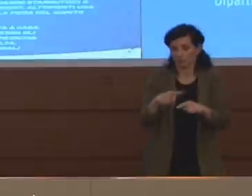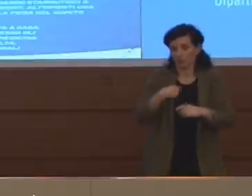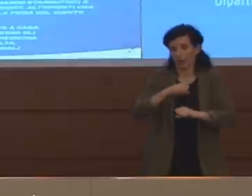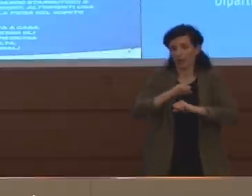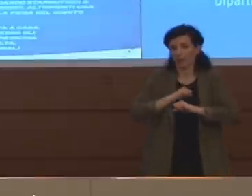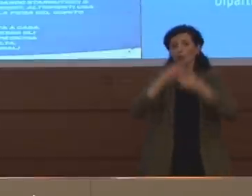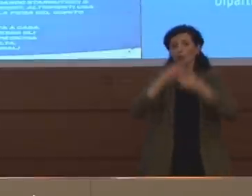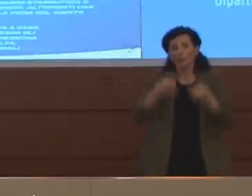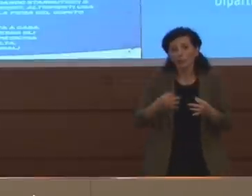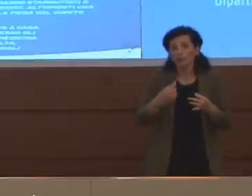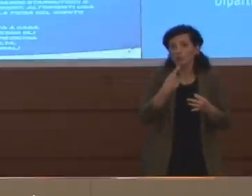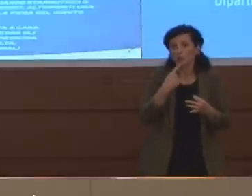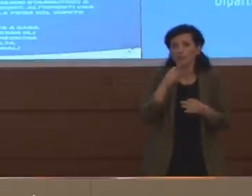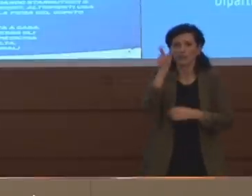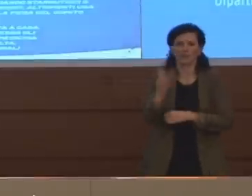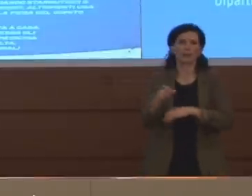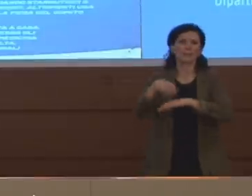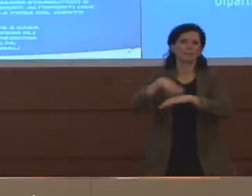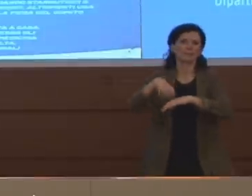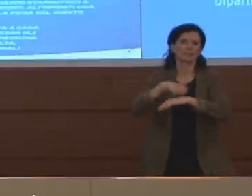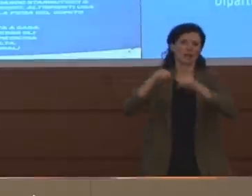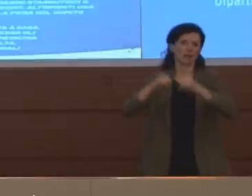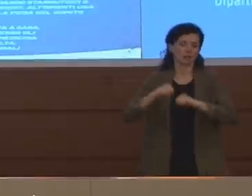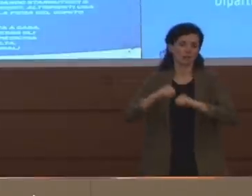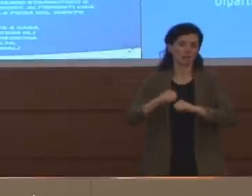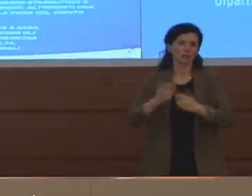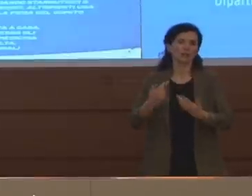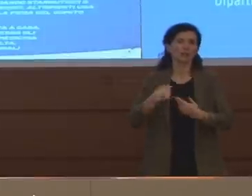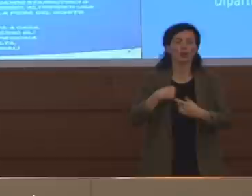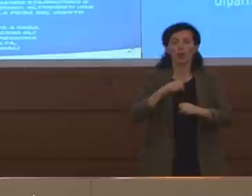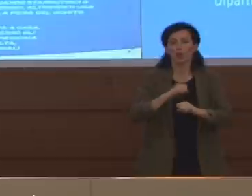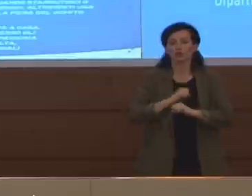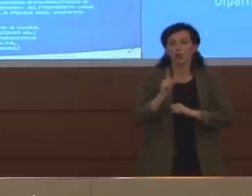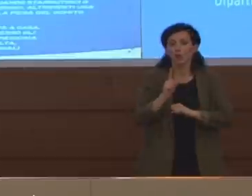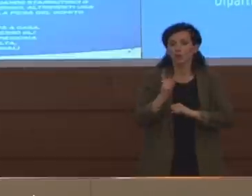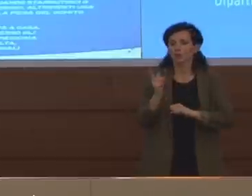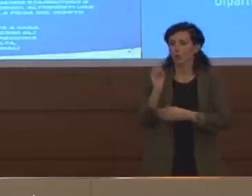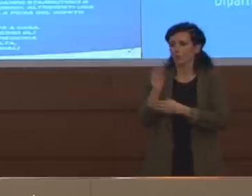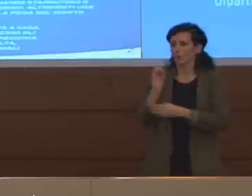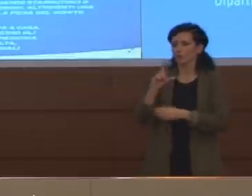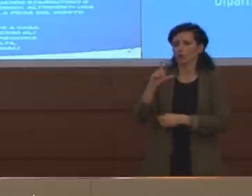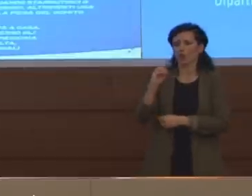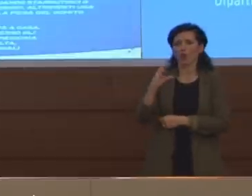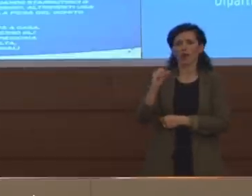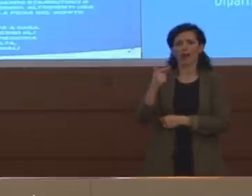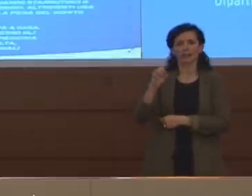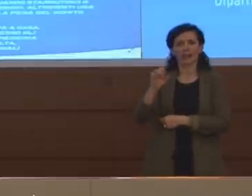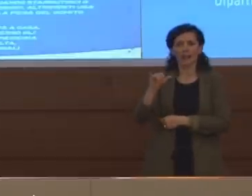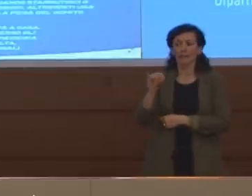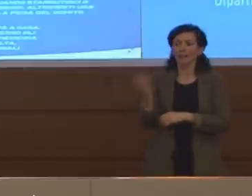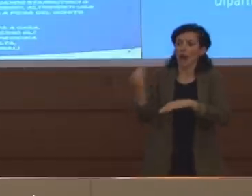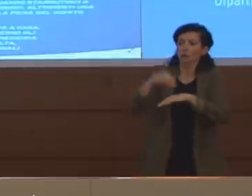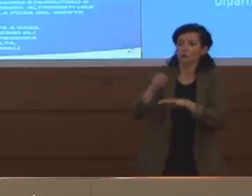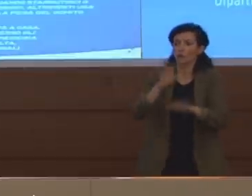Salute. Non credo che il Professor Locatelli abbia degli elementi ulteriori rispetto al mio.